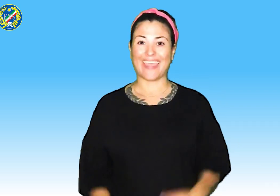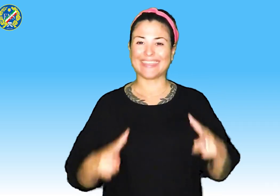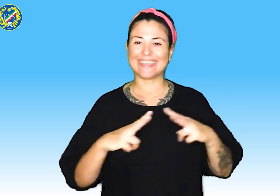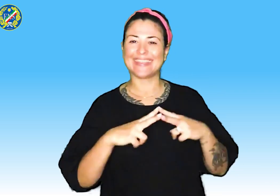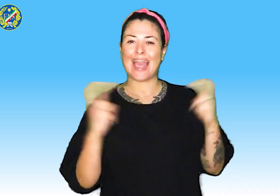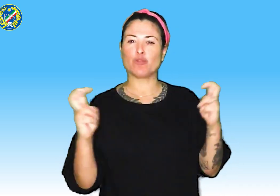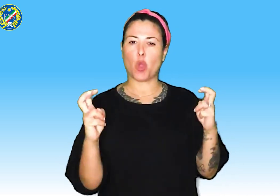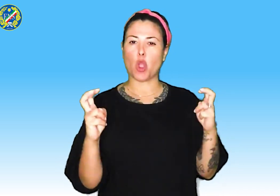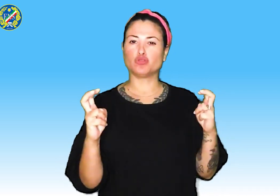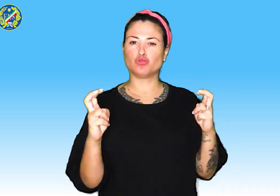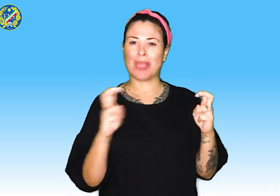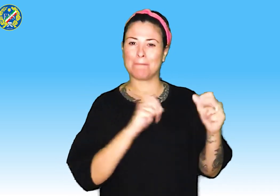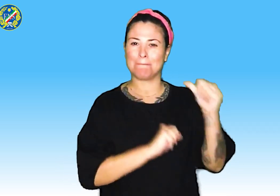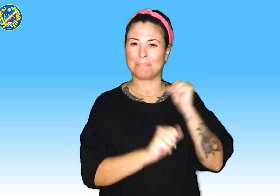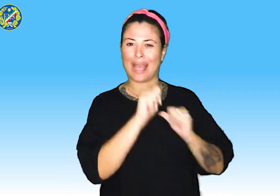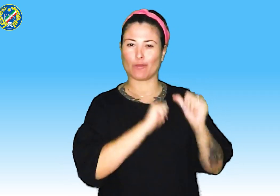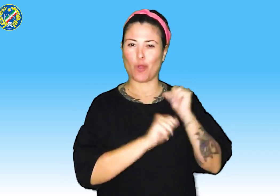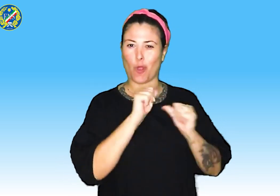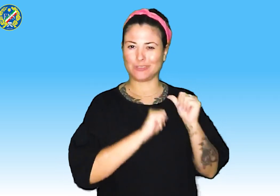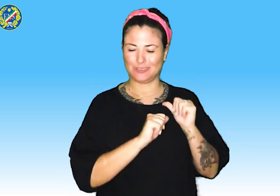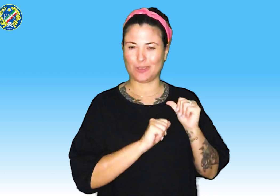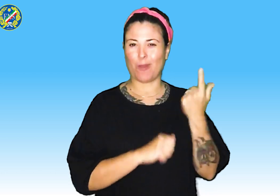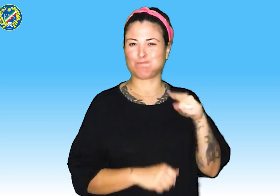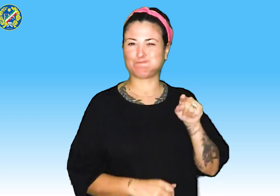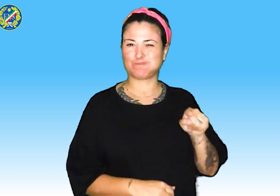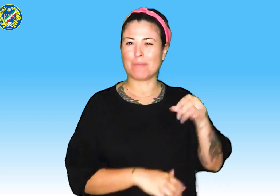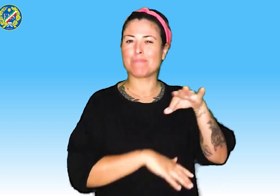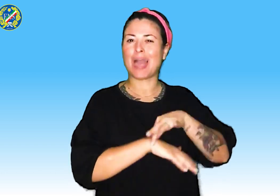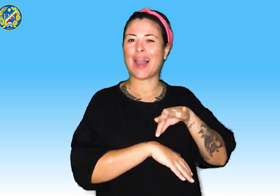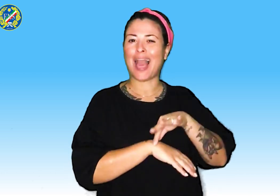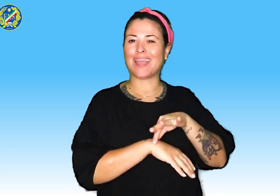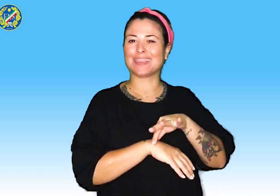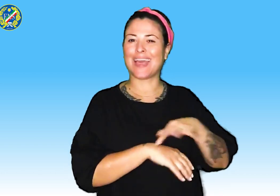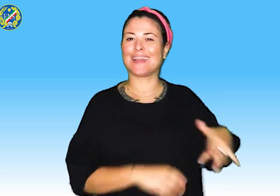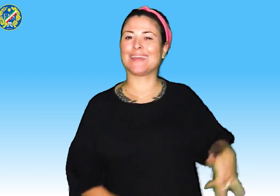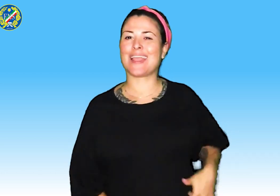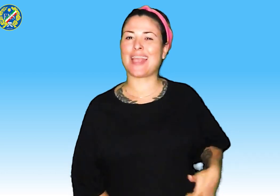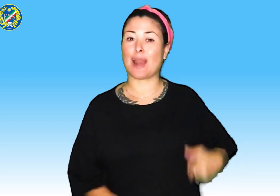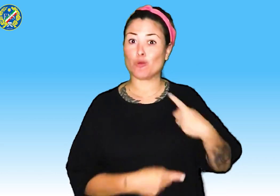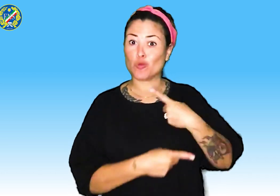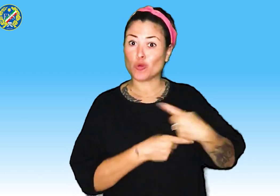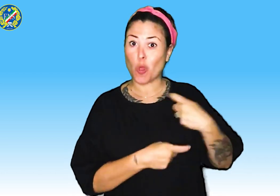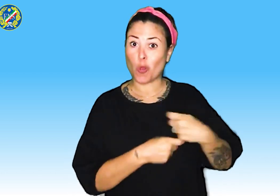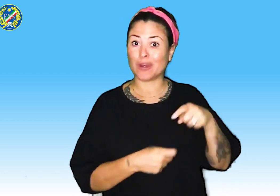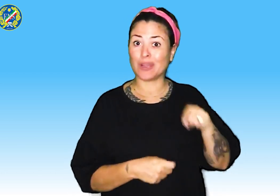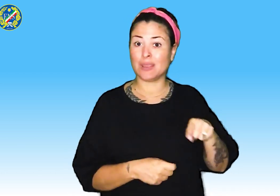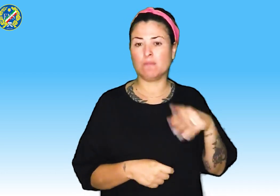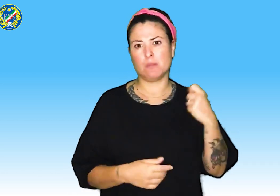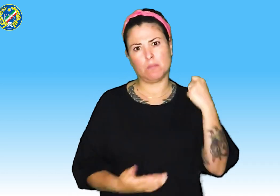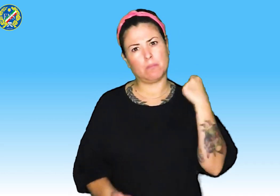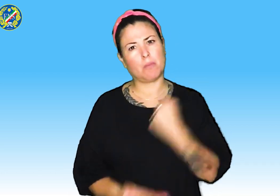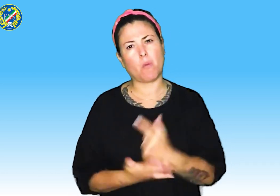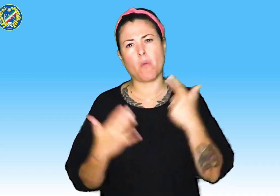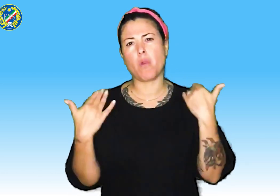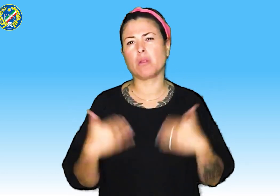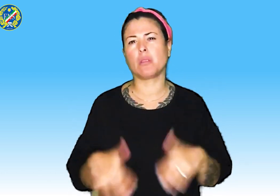La diagnosi precoce della Malattia Renale Cronica, è indispensabile